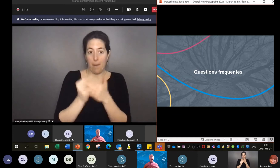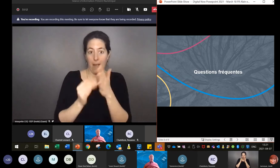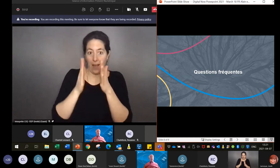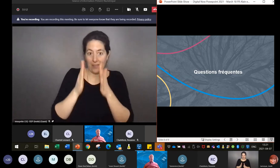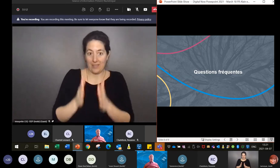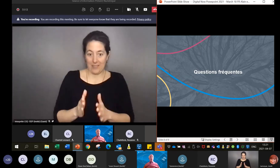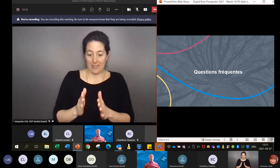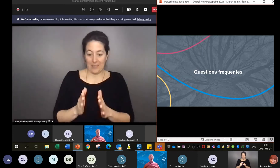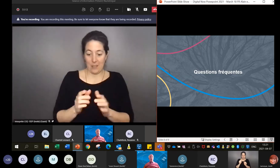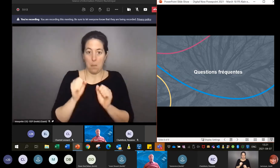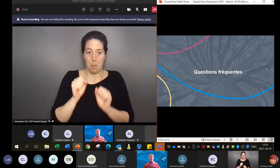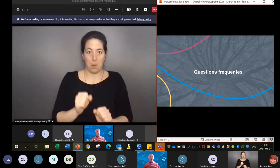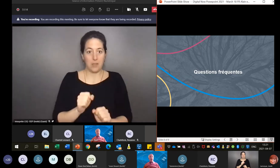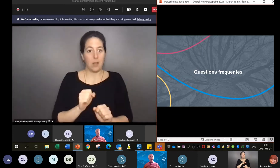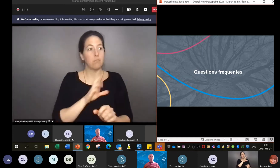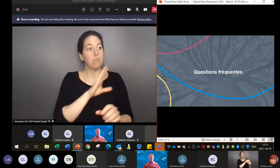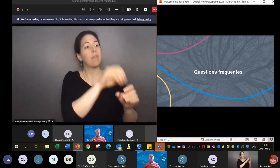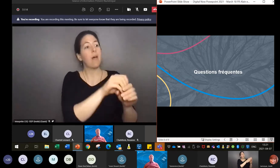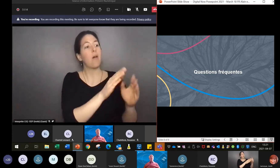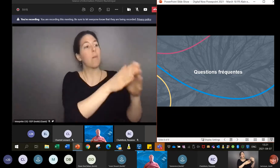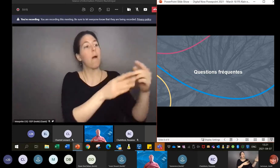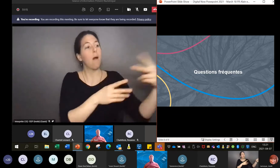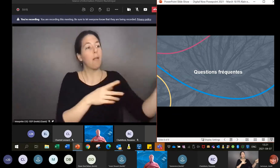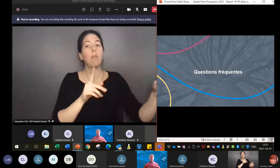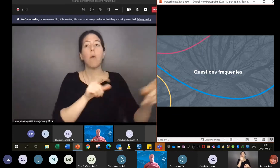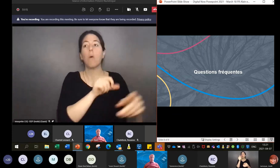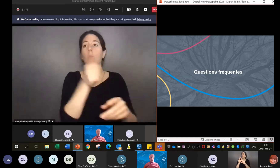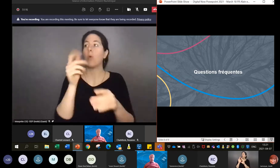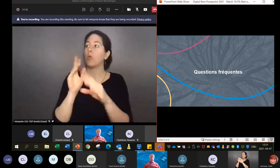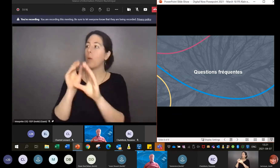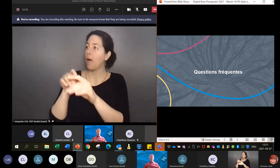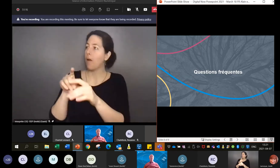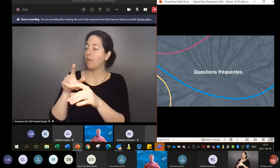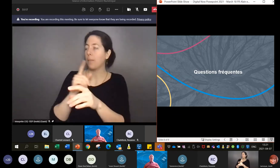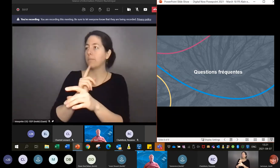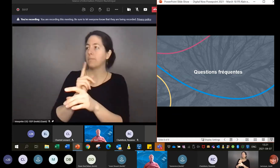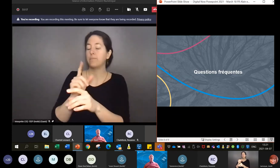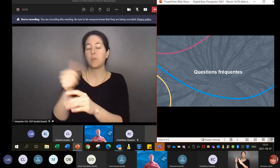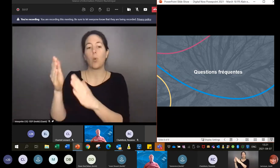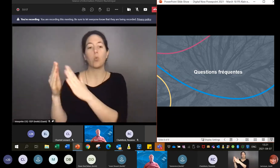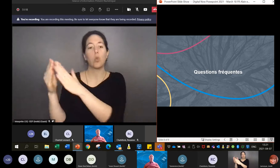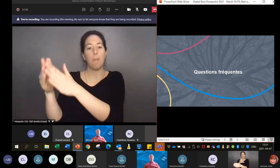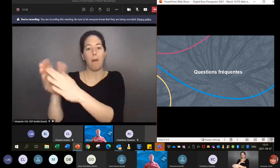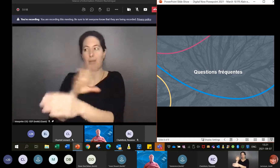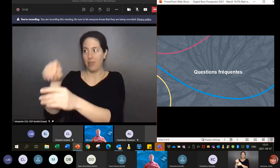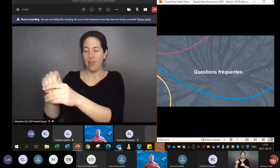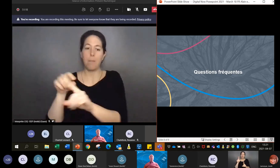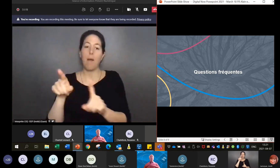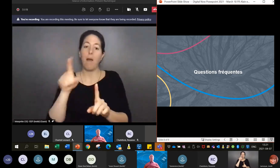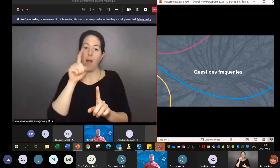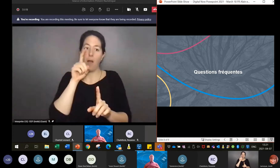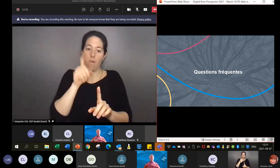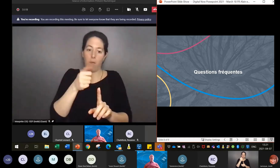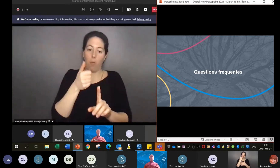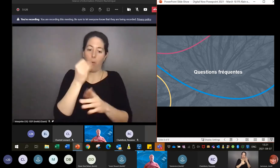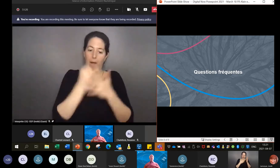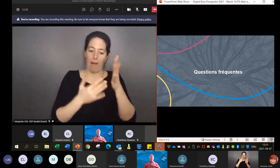demande. Ça, ça va bien, mais assurez-vous